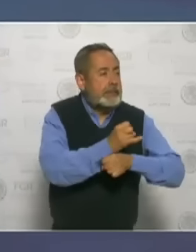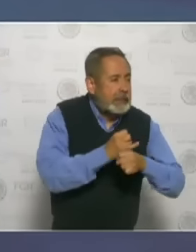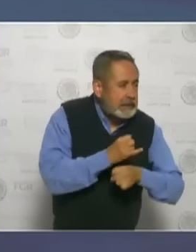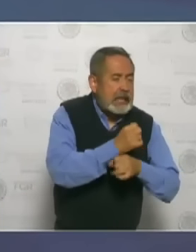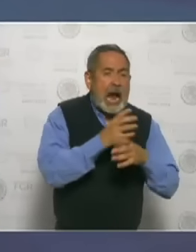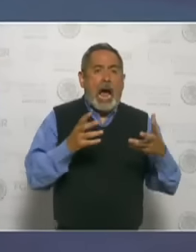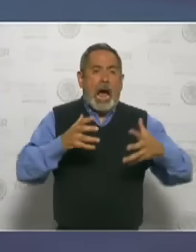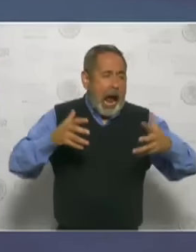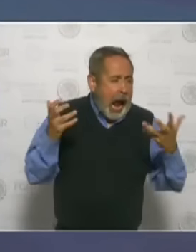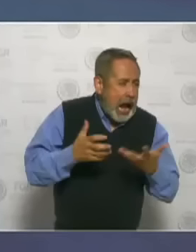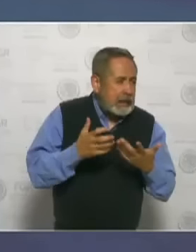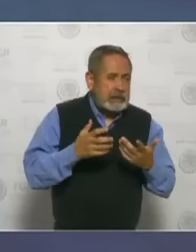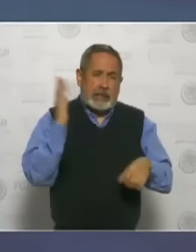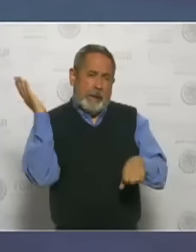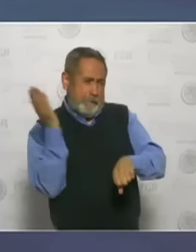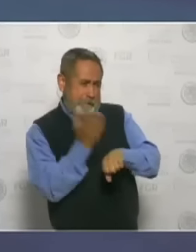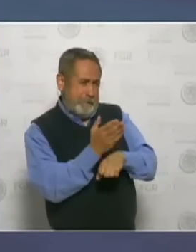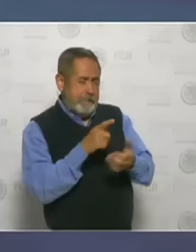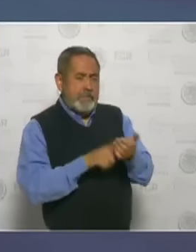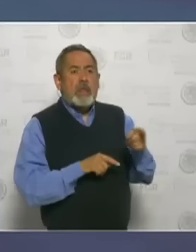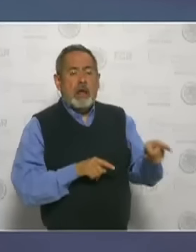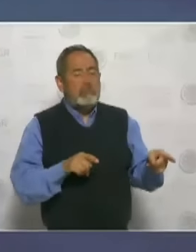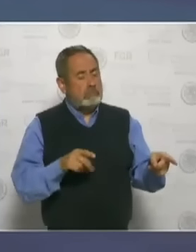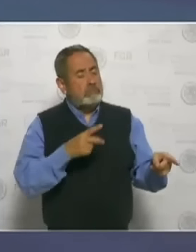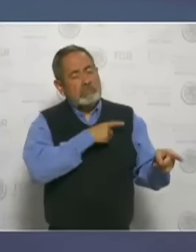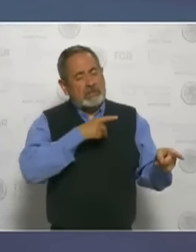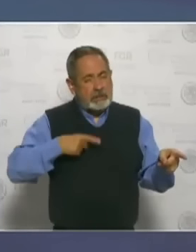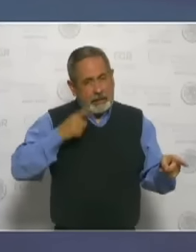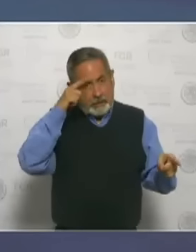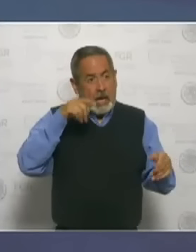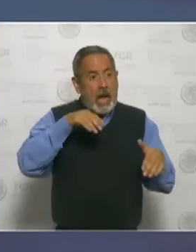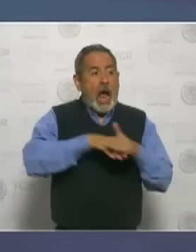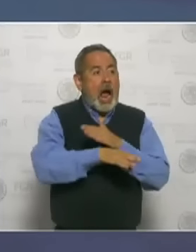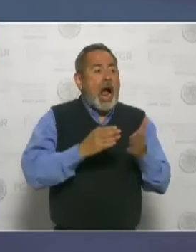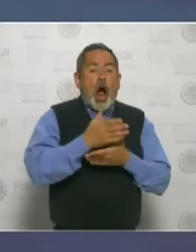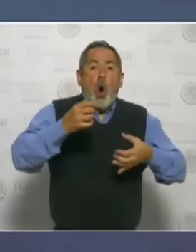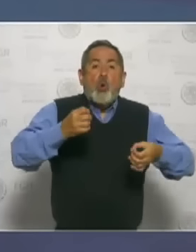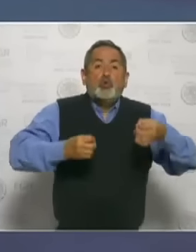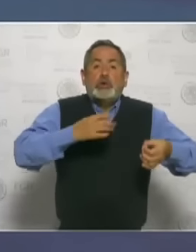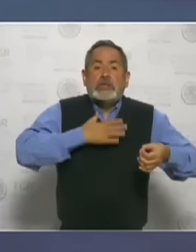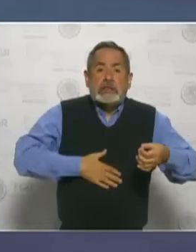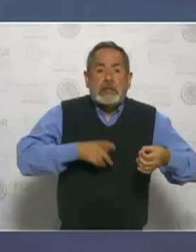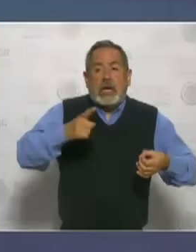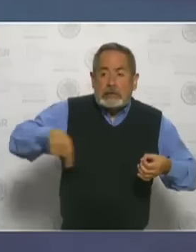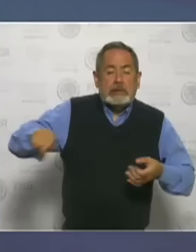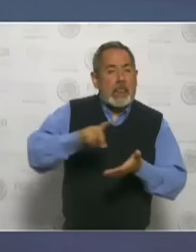ejercer la acción penal, sino de garantizar el acceso a la justicia como un derecho esencial.